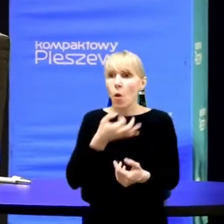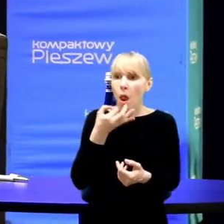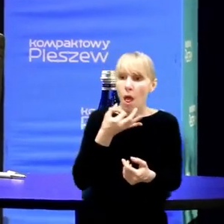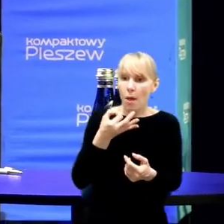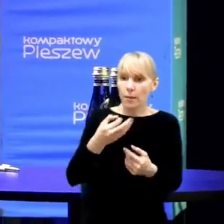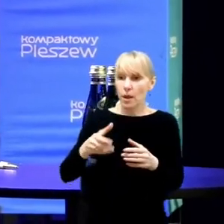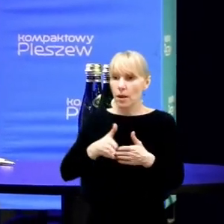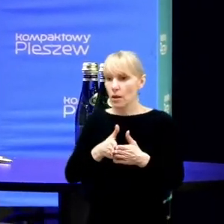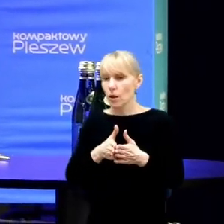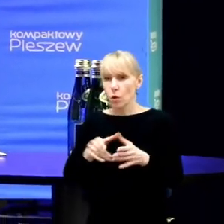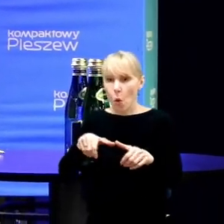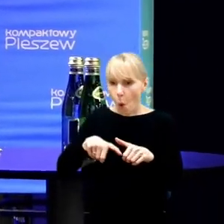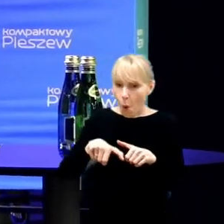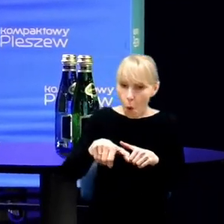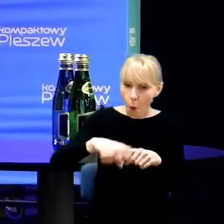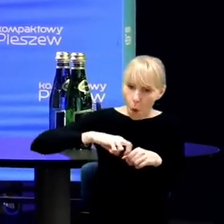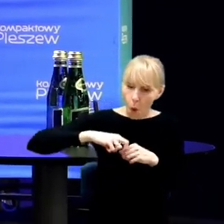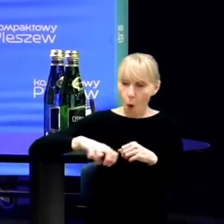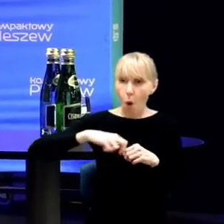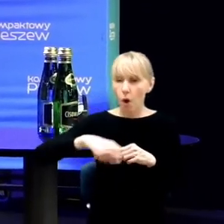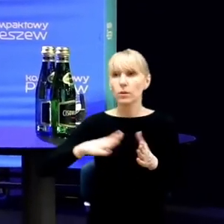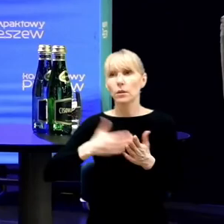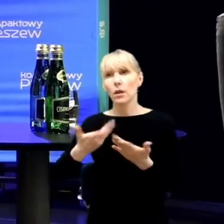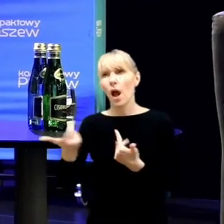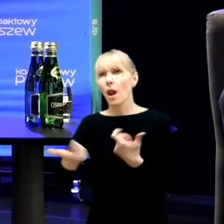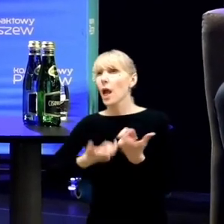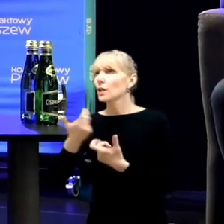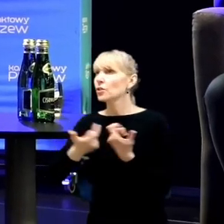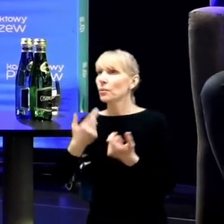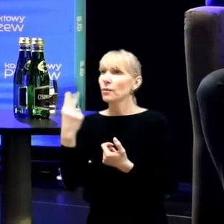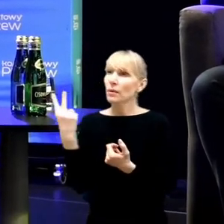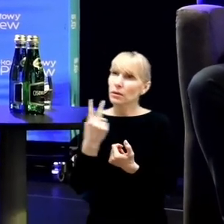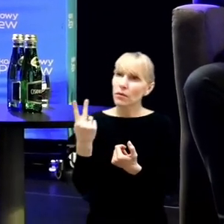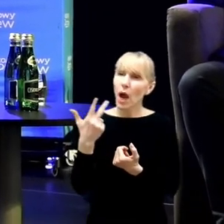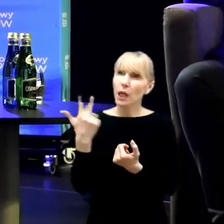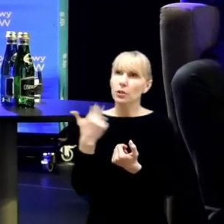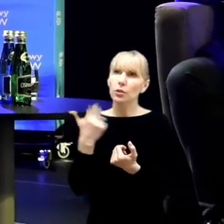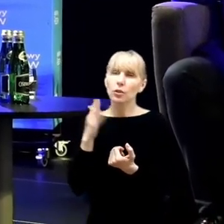I poza tym, jak zrobimy dwa, trzy mieszkania, to będzie za mało, więc ta mała skala, więc nie ma sensu.